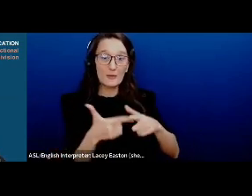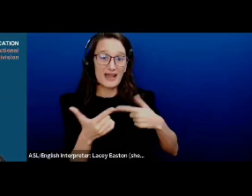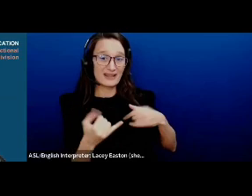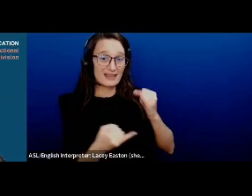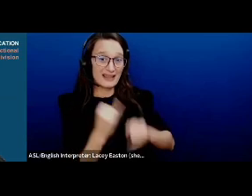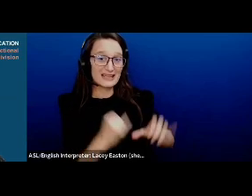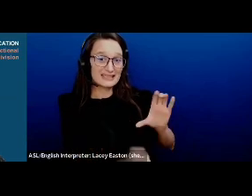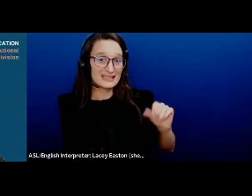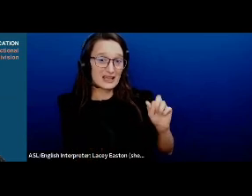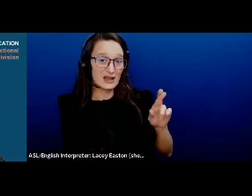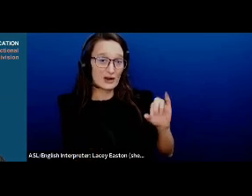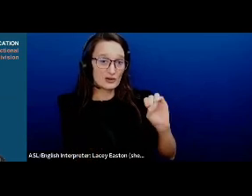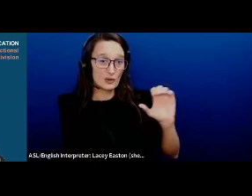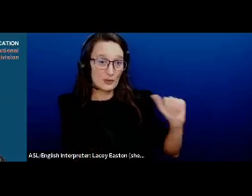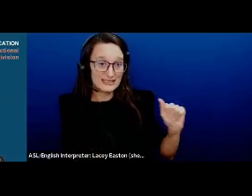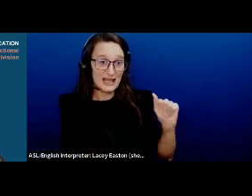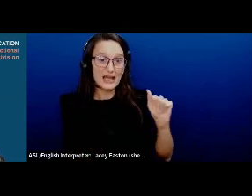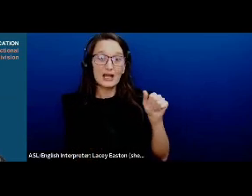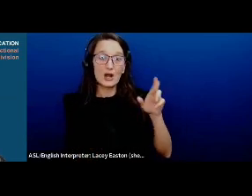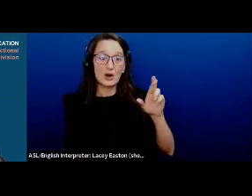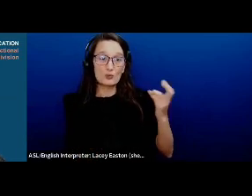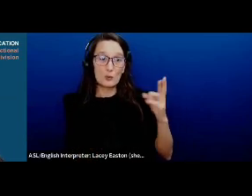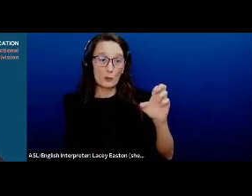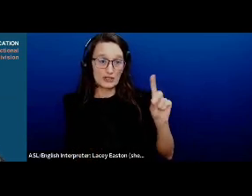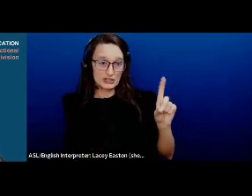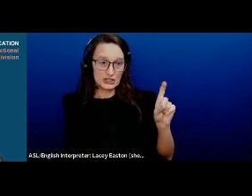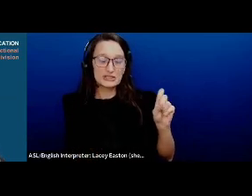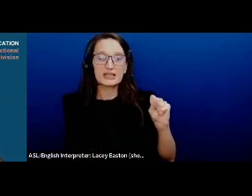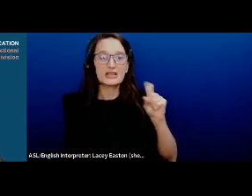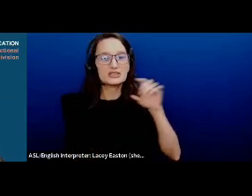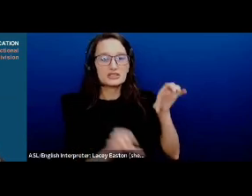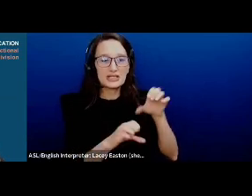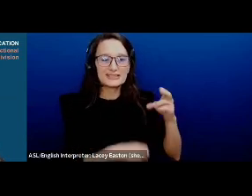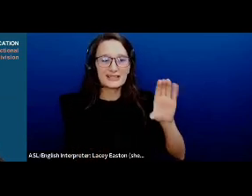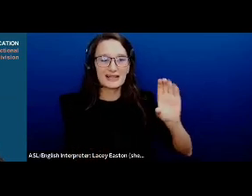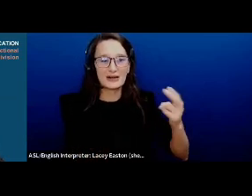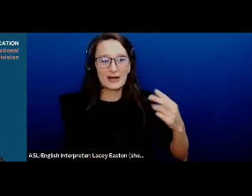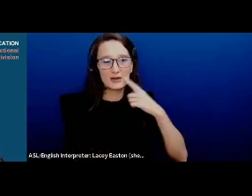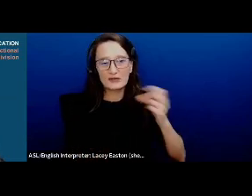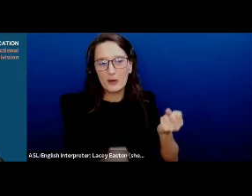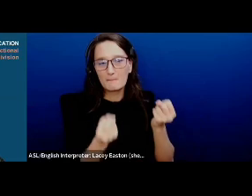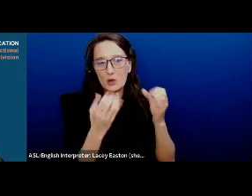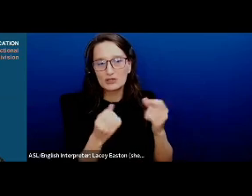documentos multilingües. Entonces, cuando vean materiales para padres o estudiantes